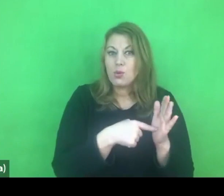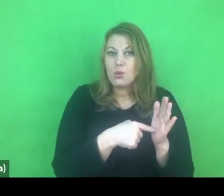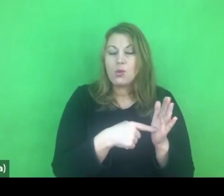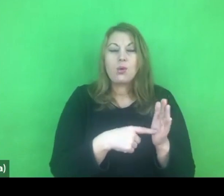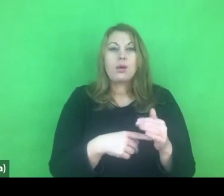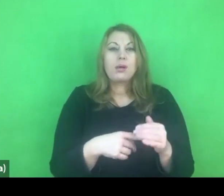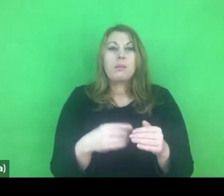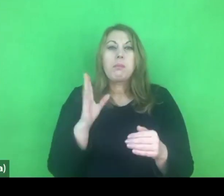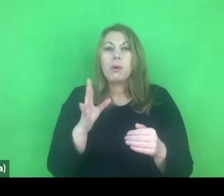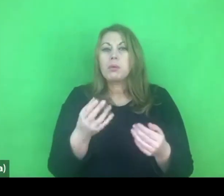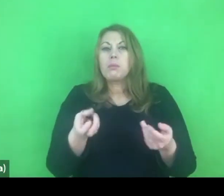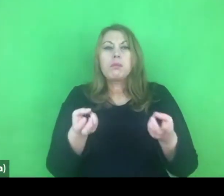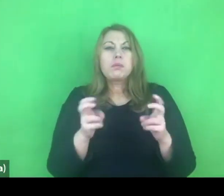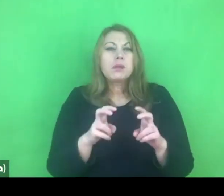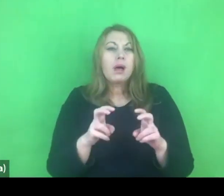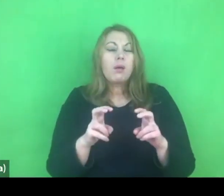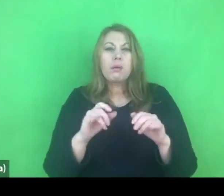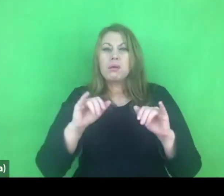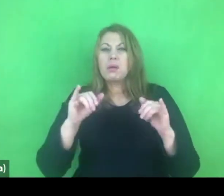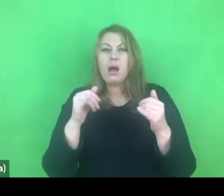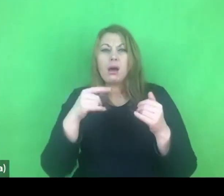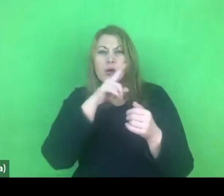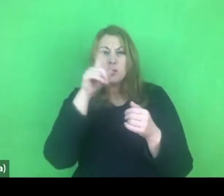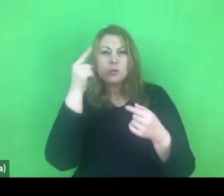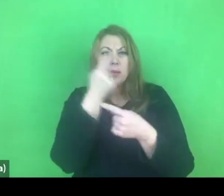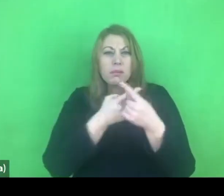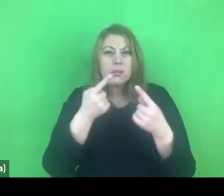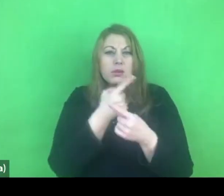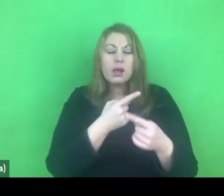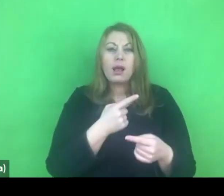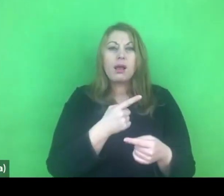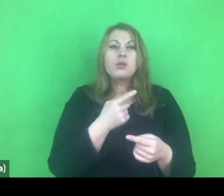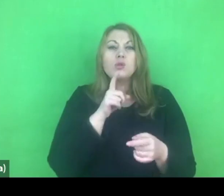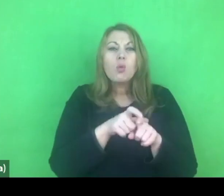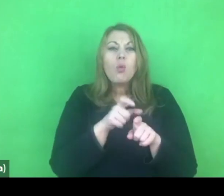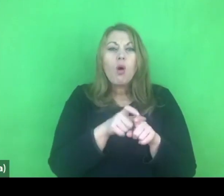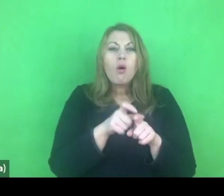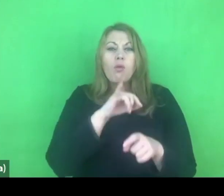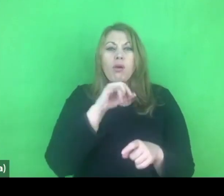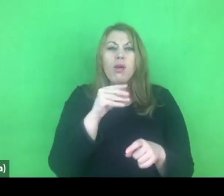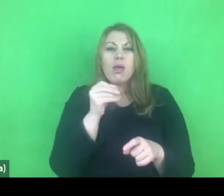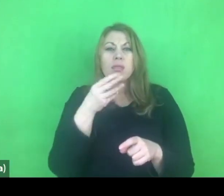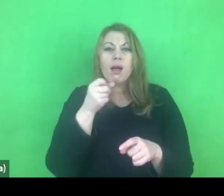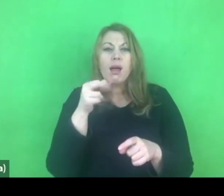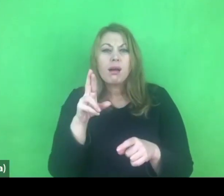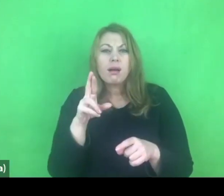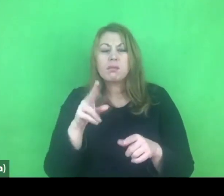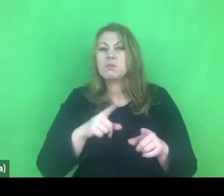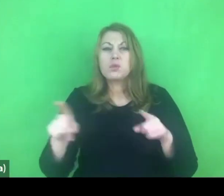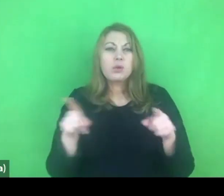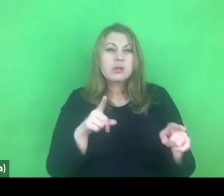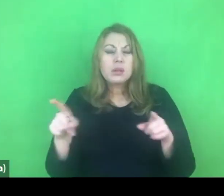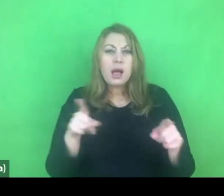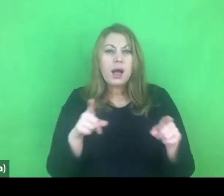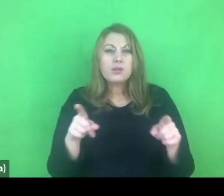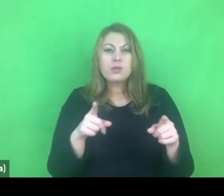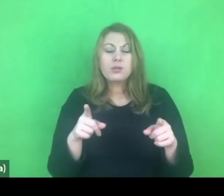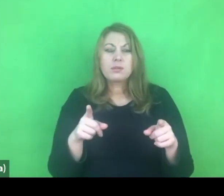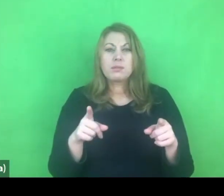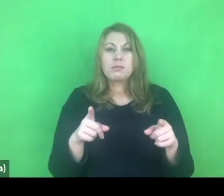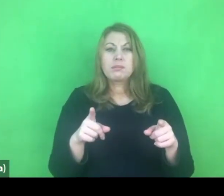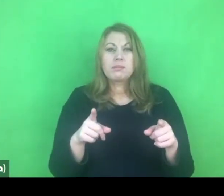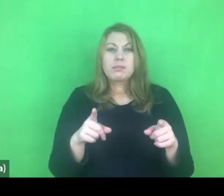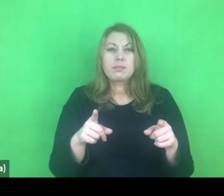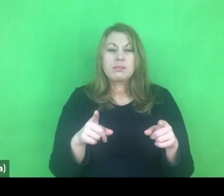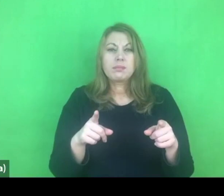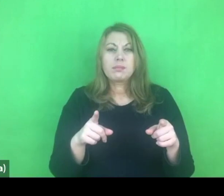które przekształciło się w nadanie jakiegoś znaczenia ideologii gender, które obowiązuje w naszym kraju